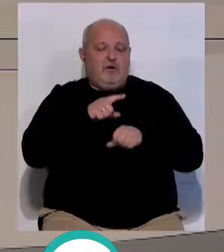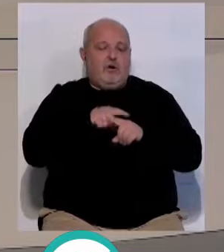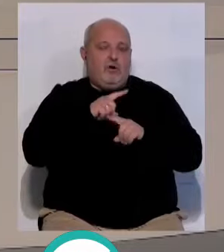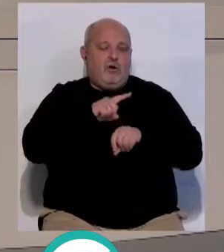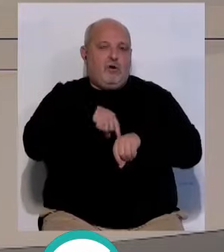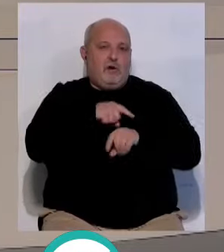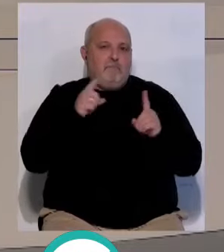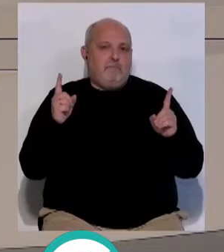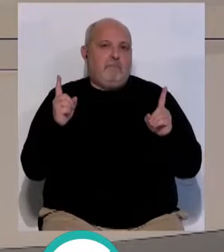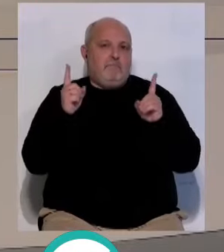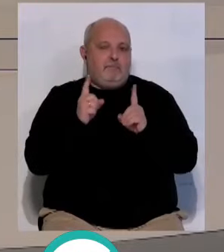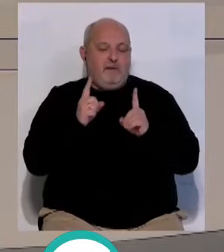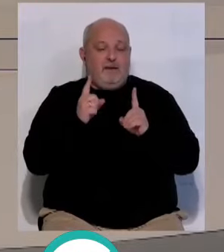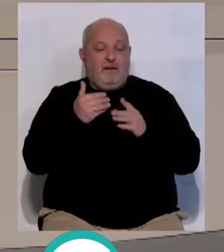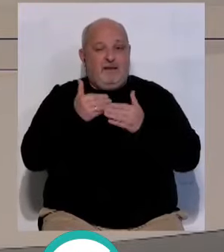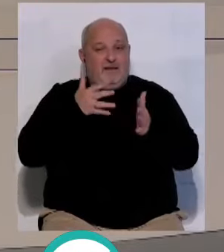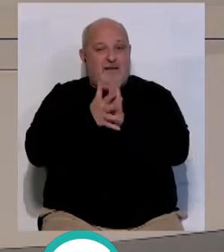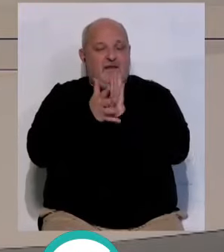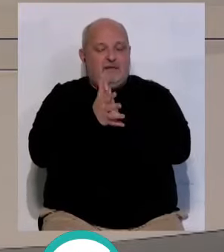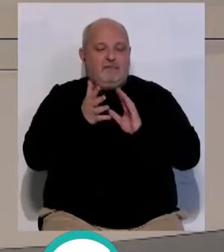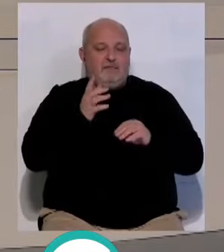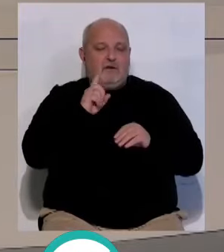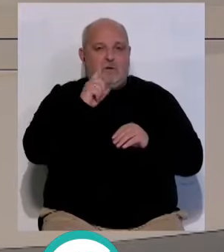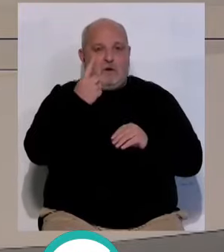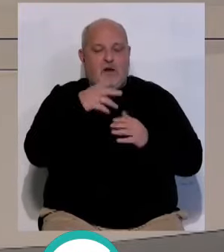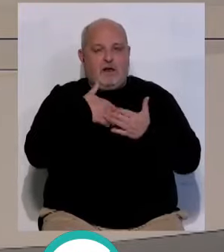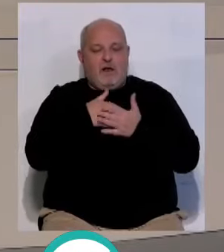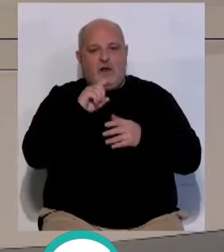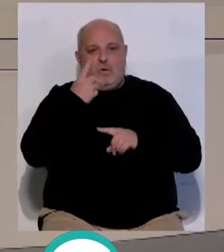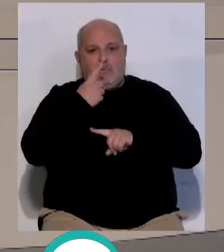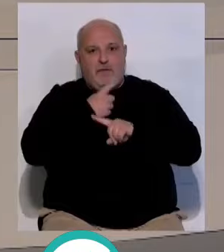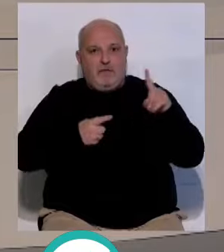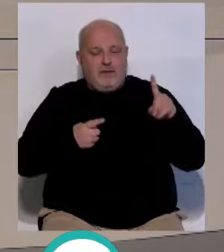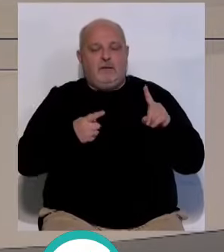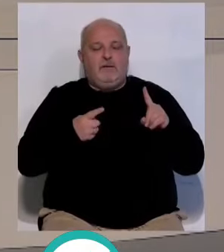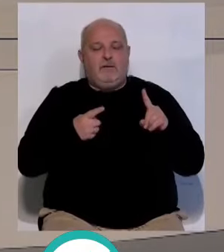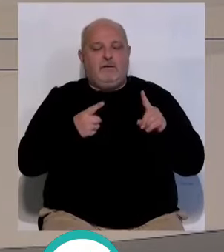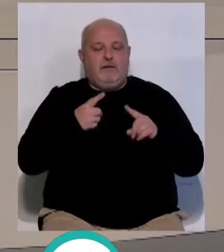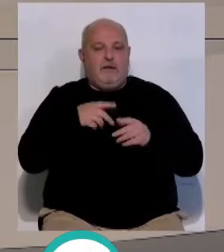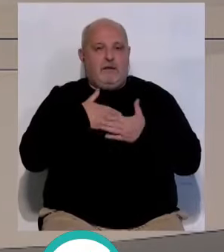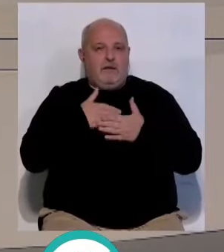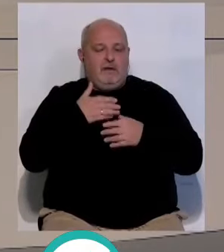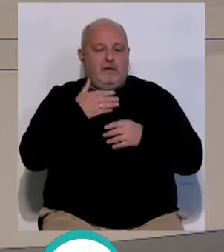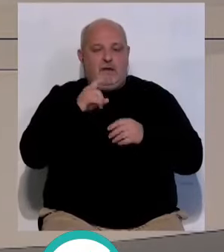como les adelantamos la semana anterior desde la 1 a la 1:30 del mediodía en directo de lunes a